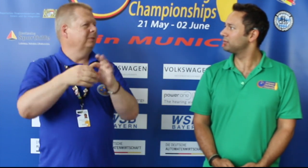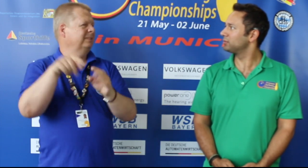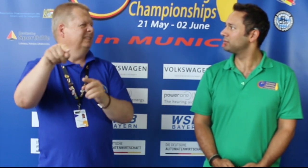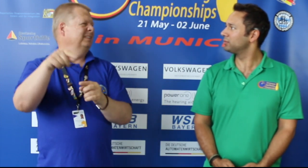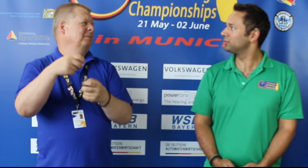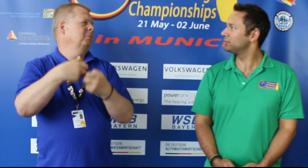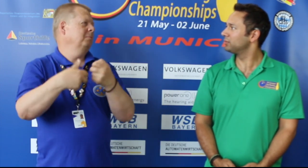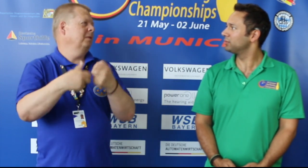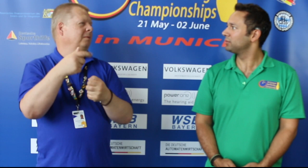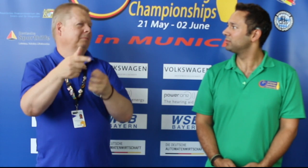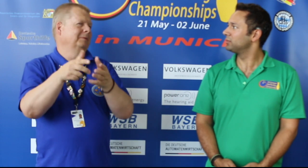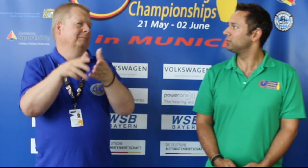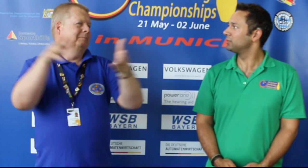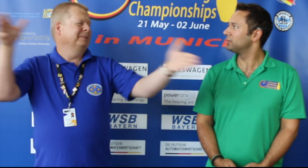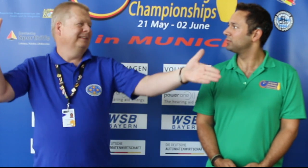Nur beim Deaflymipcs sind schwierig aufgrund Finanzen.